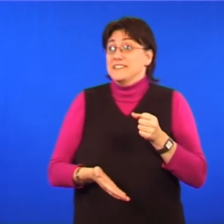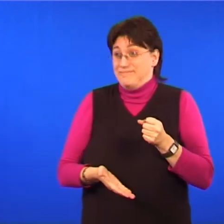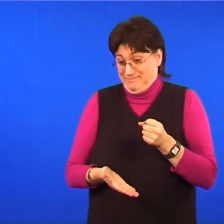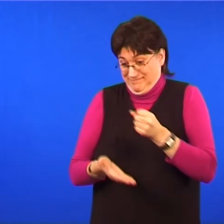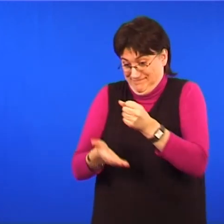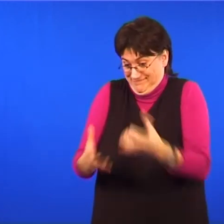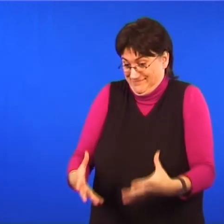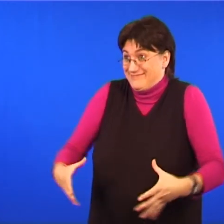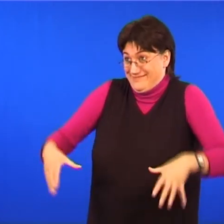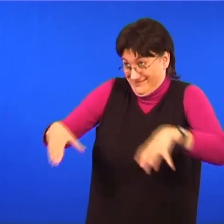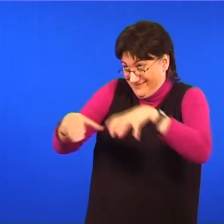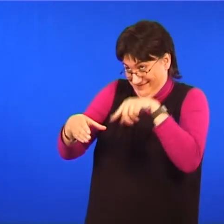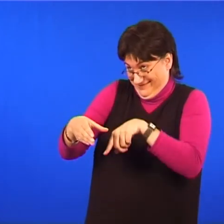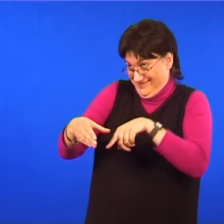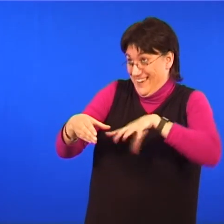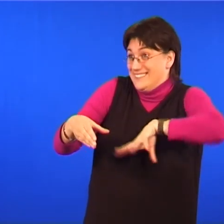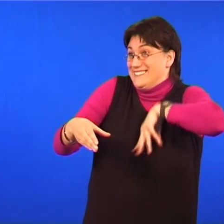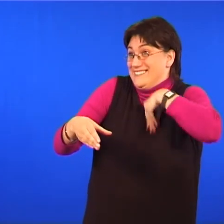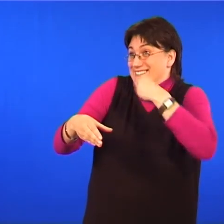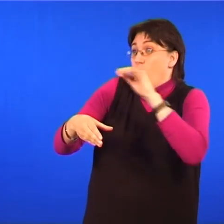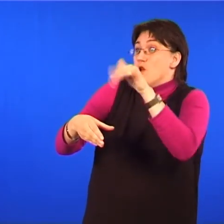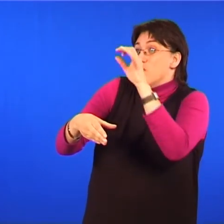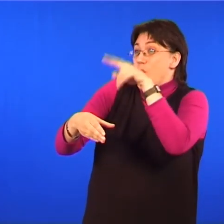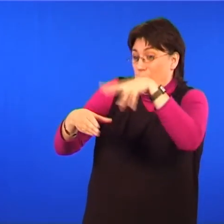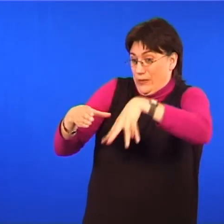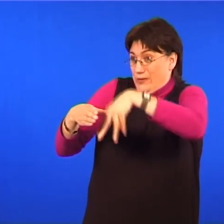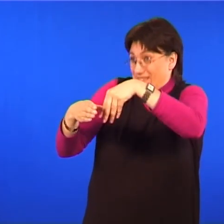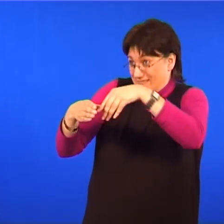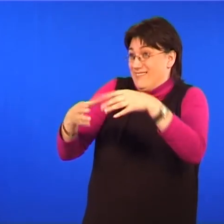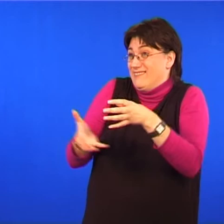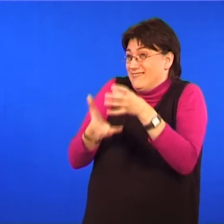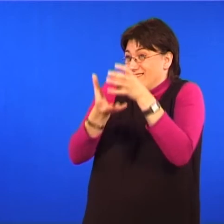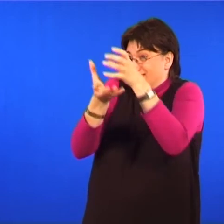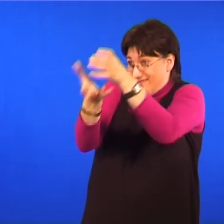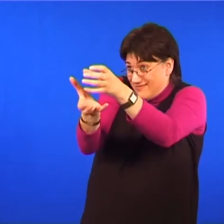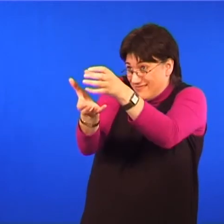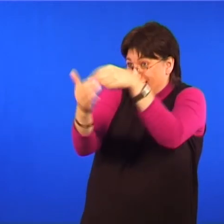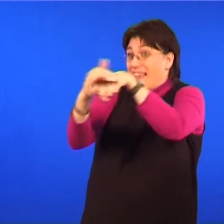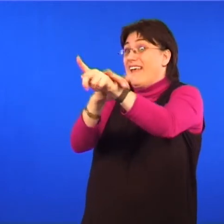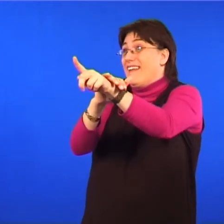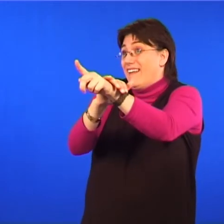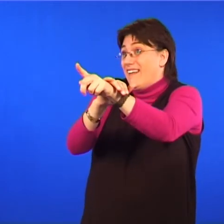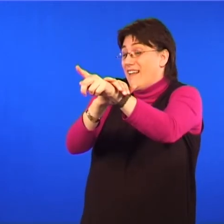Hún bað hann þá fyrir sálina hans Jóns síns,